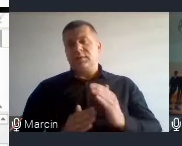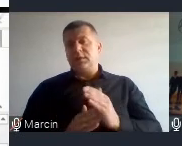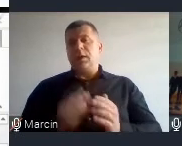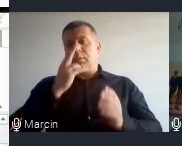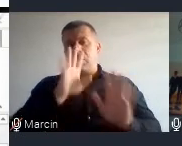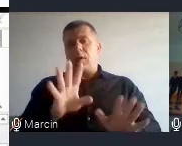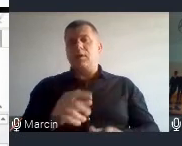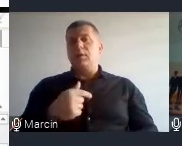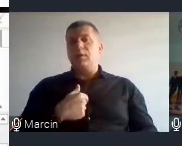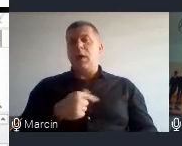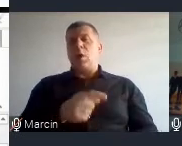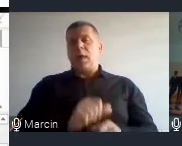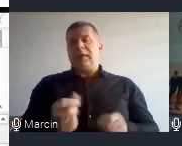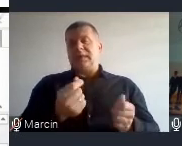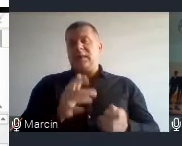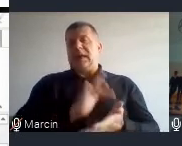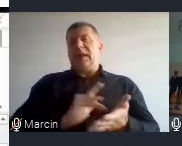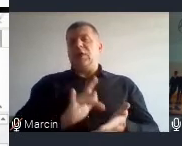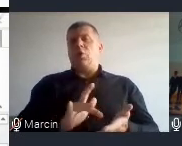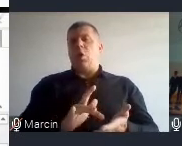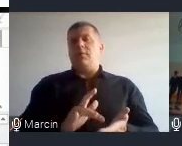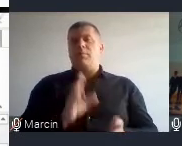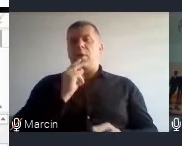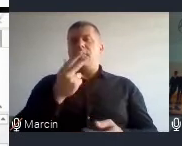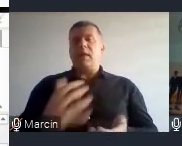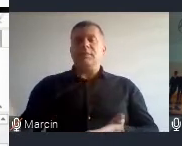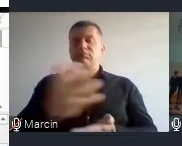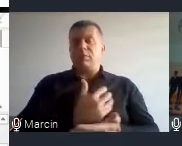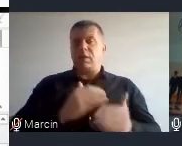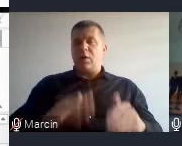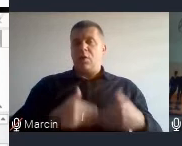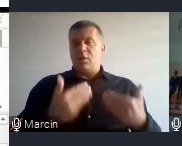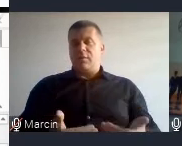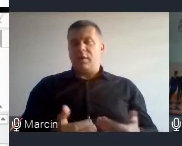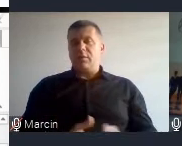że ta cena jest ceną rynkową i nie oznacza to, że macie zbierać oferty, nie oznacza to, że macie wysyłać zapytania.